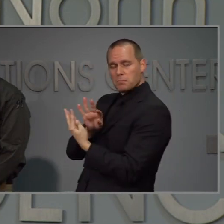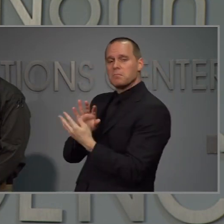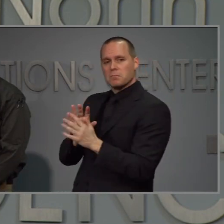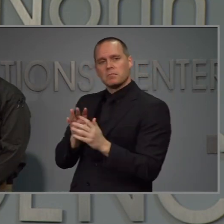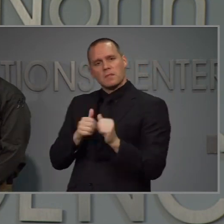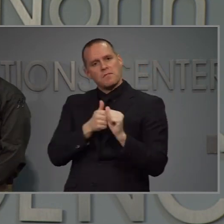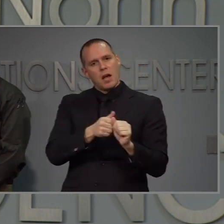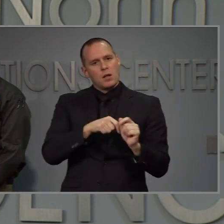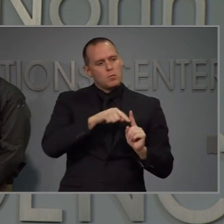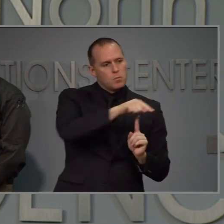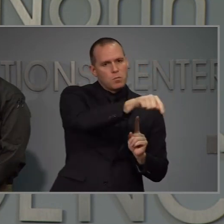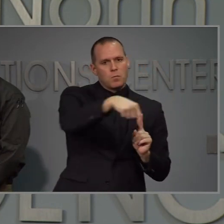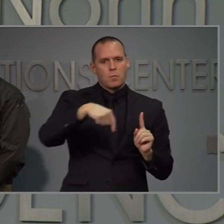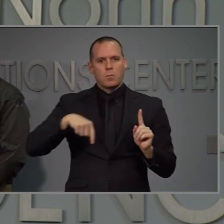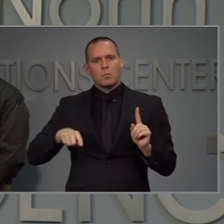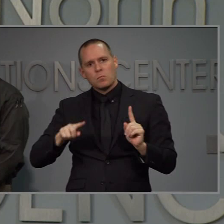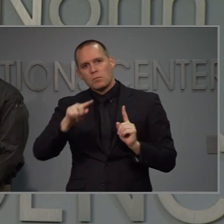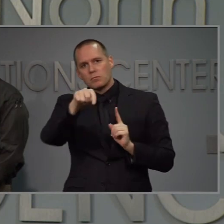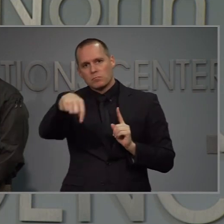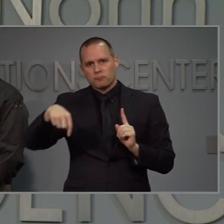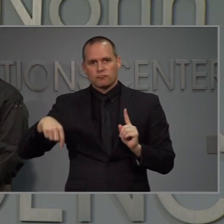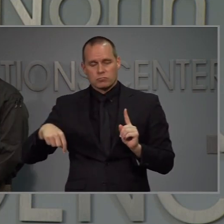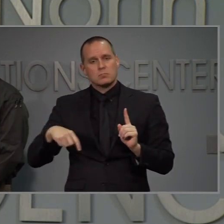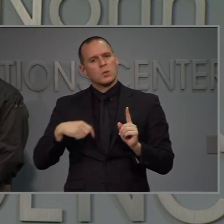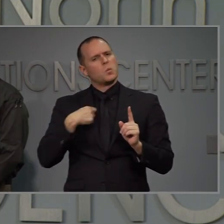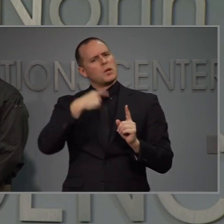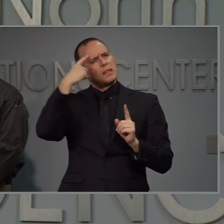distanciamiento social para sus empleados y sus clientes.